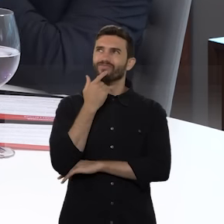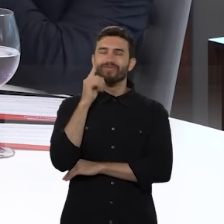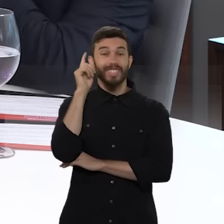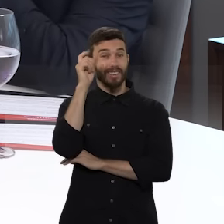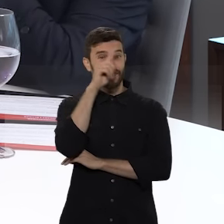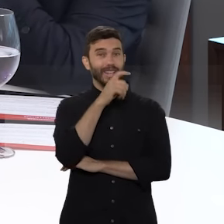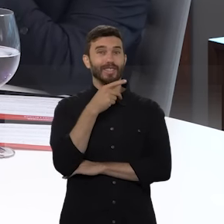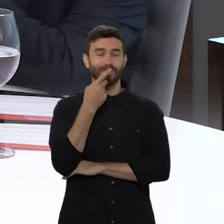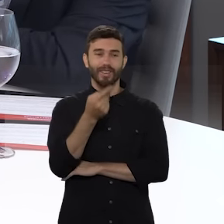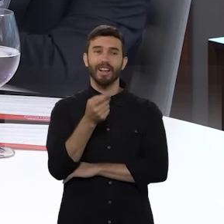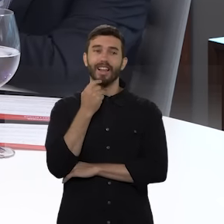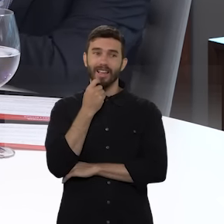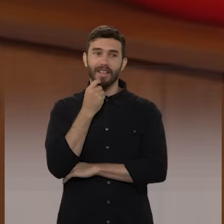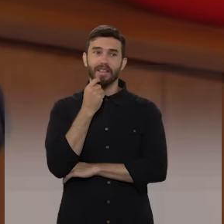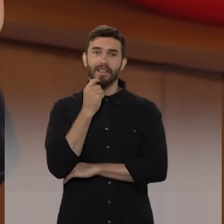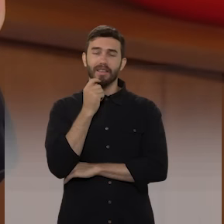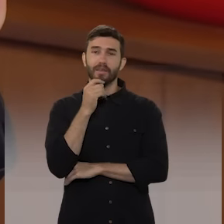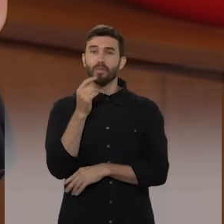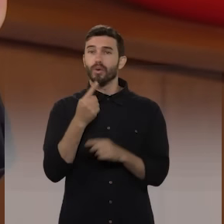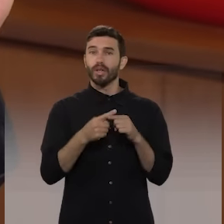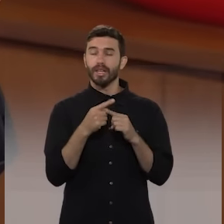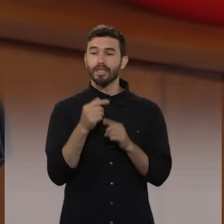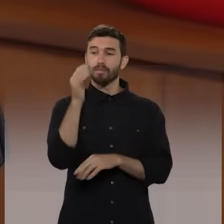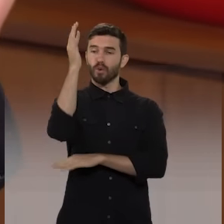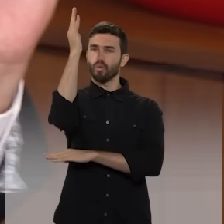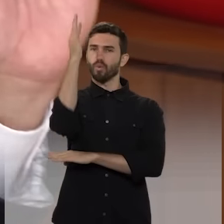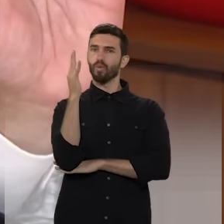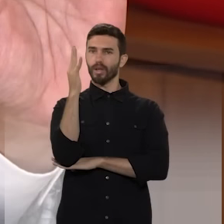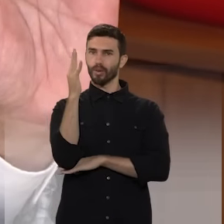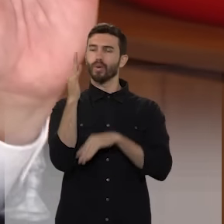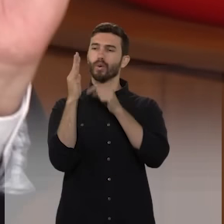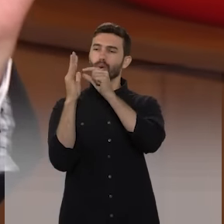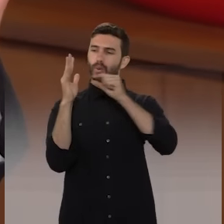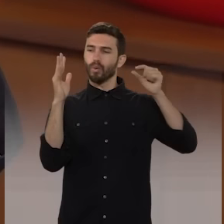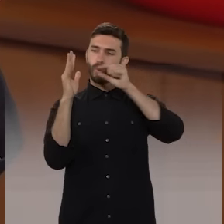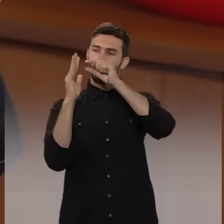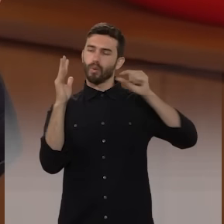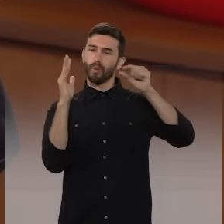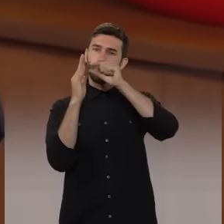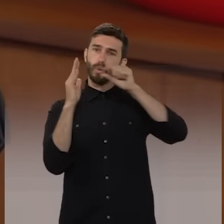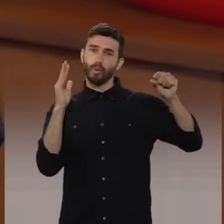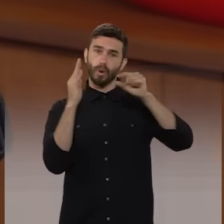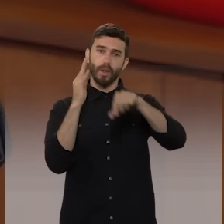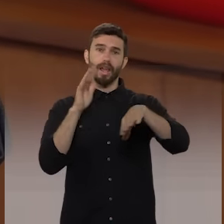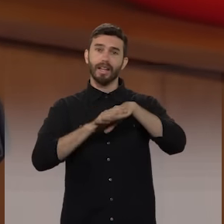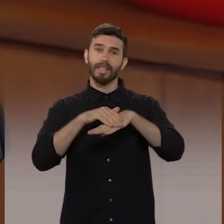por que como funciona uma linha de transmissão? Uma torre, ela tem mais de um condutor. Então,